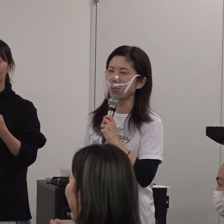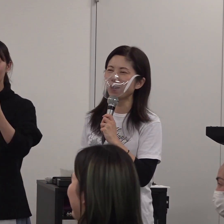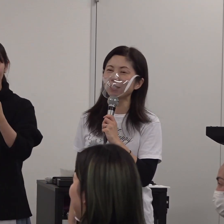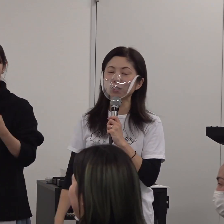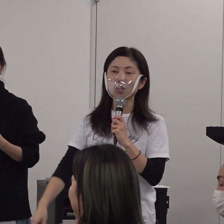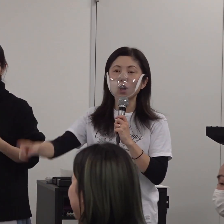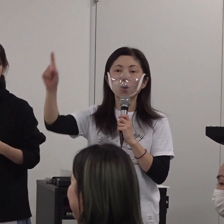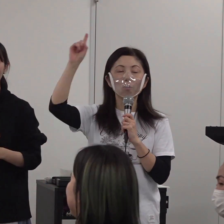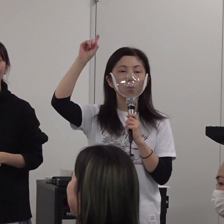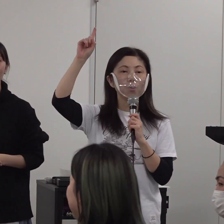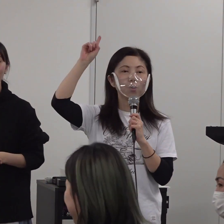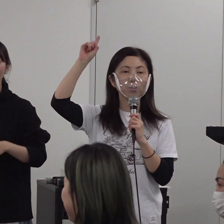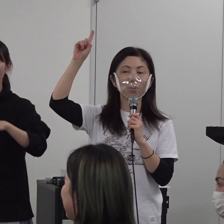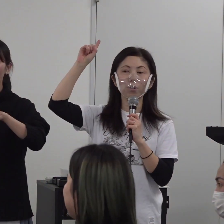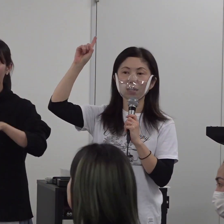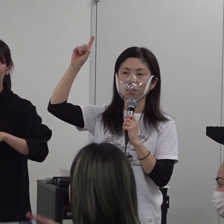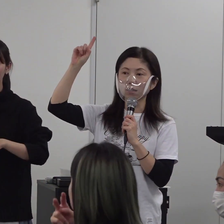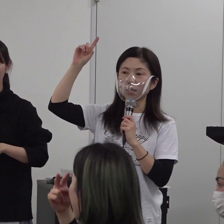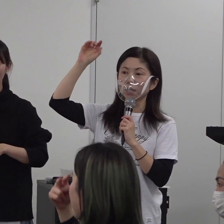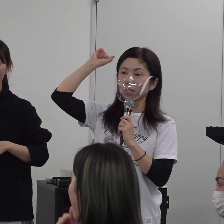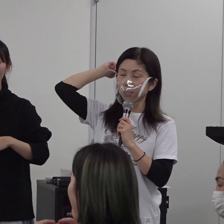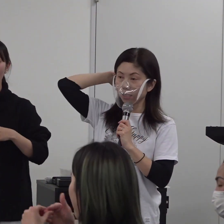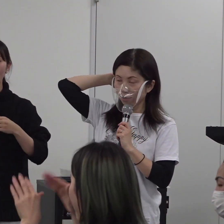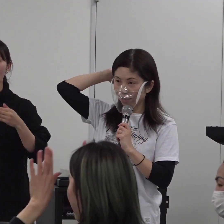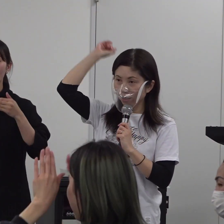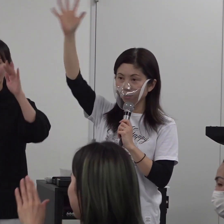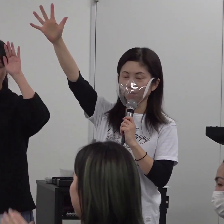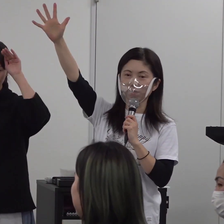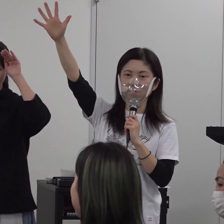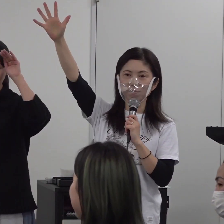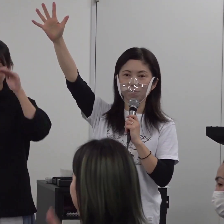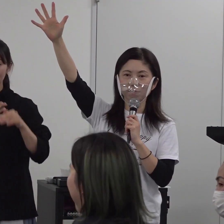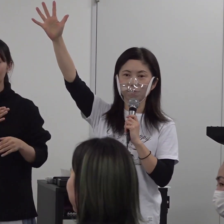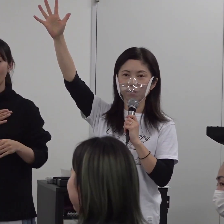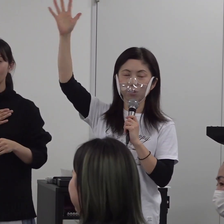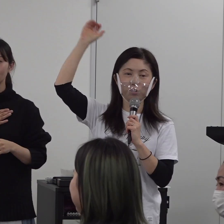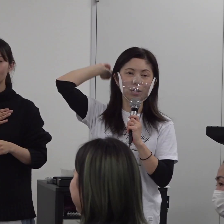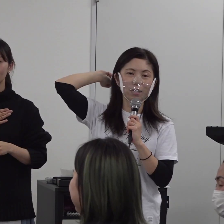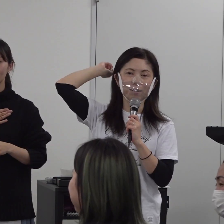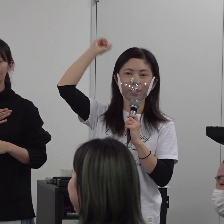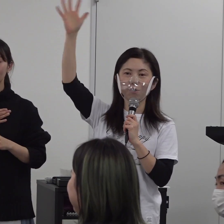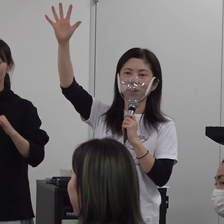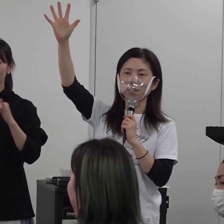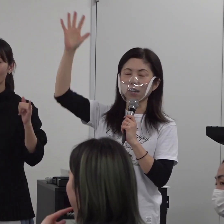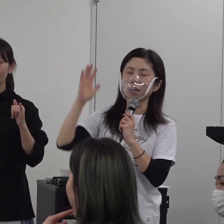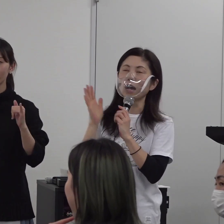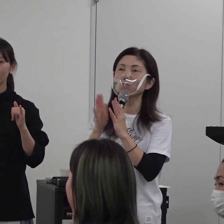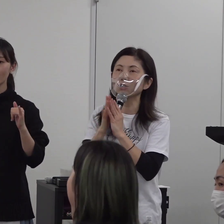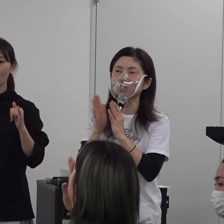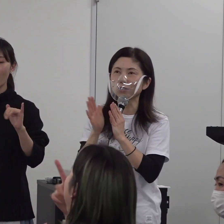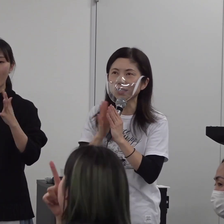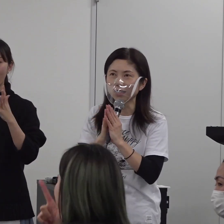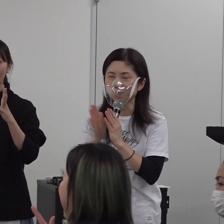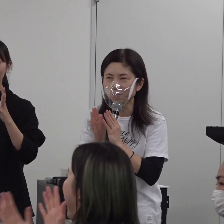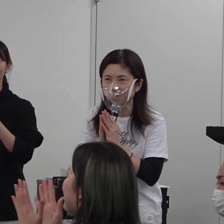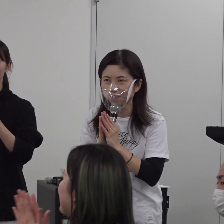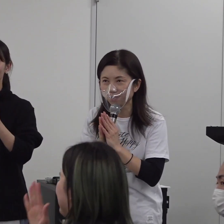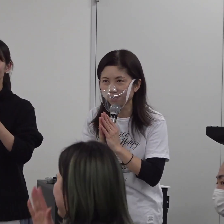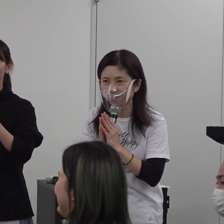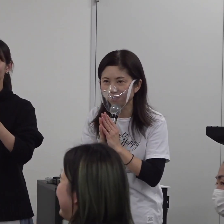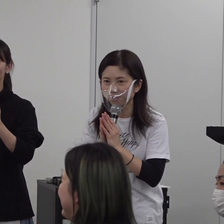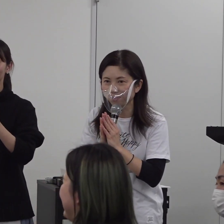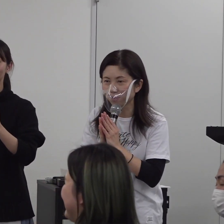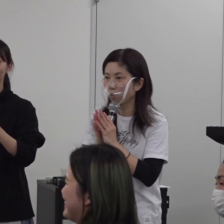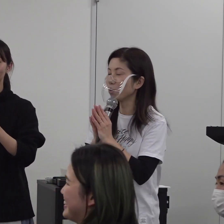まず盲導犬知ってるという方 拍手をしてください